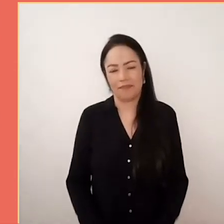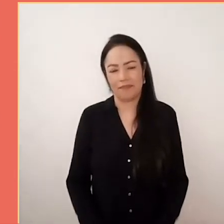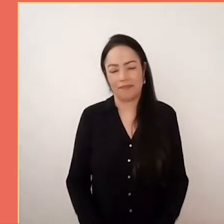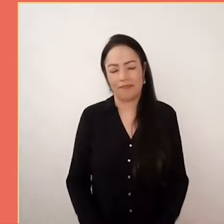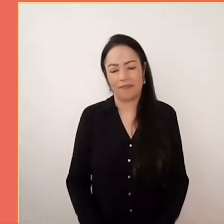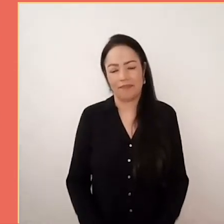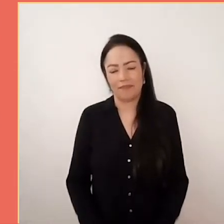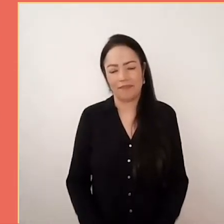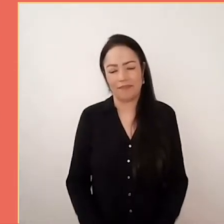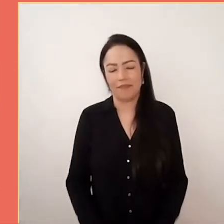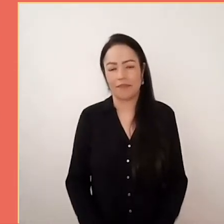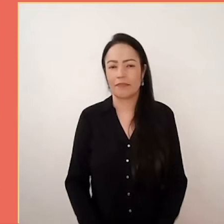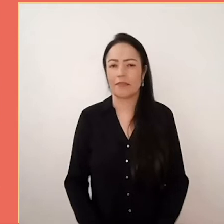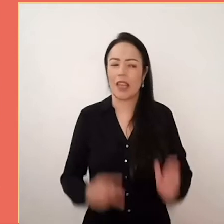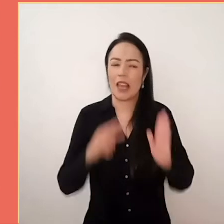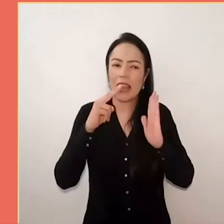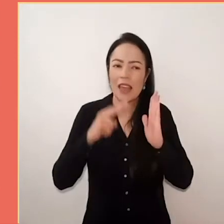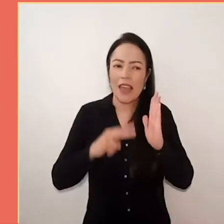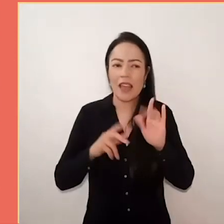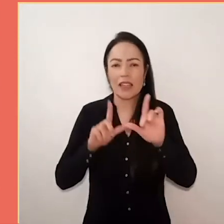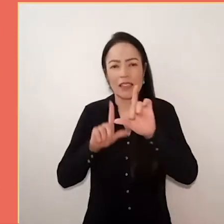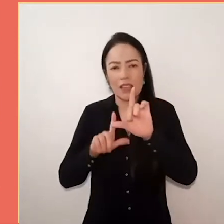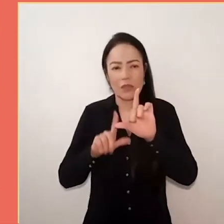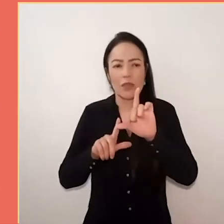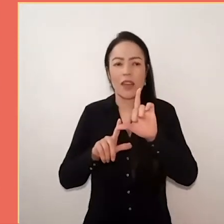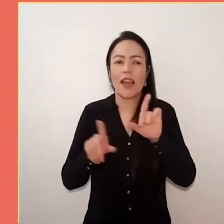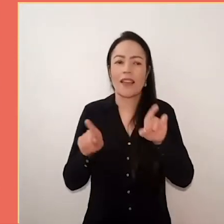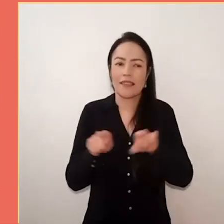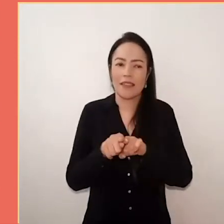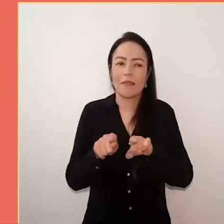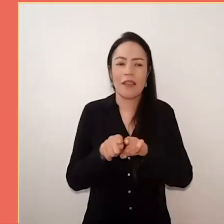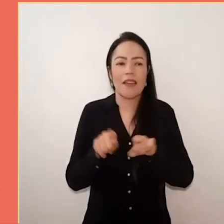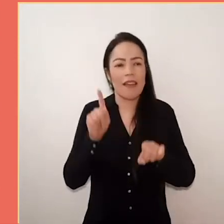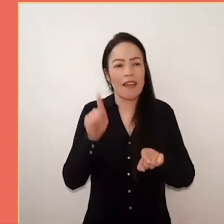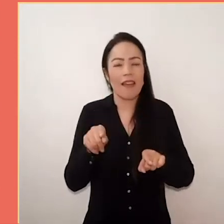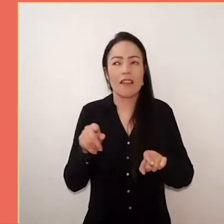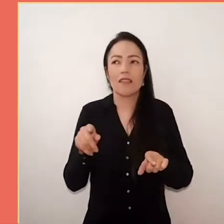Ler literatura é também viajar no tempo.